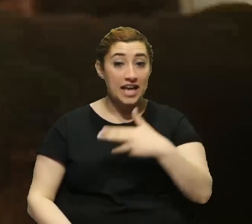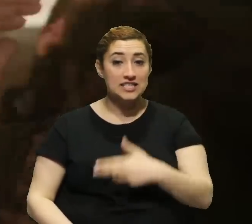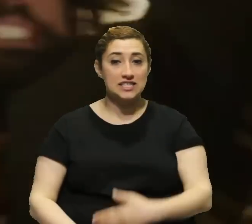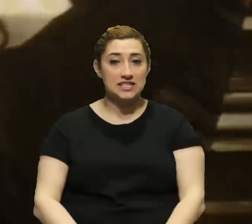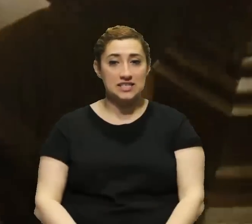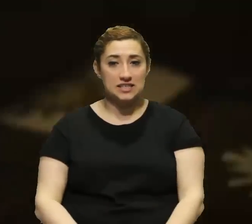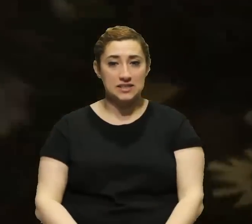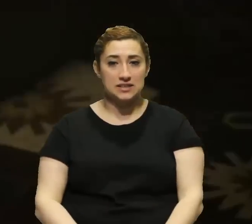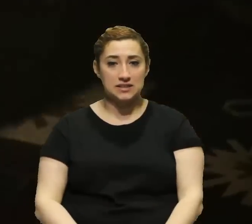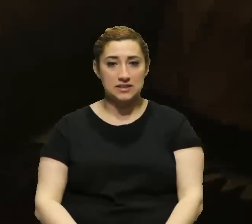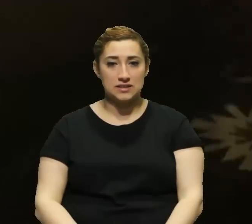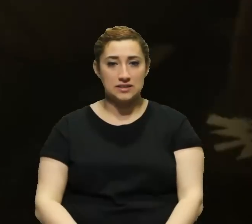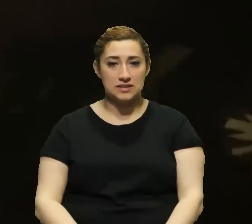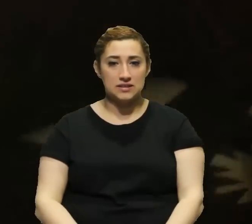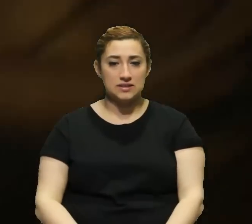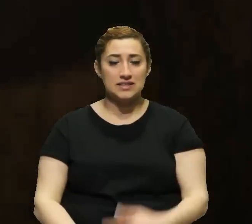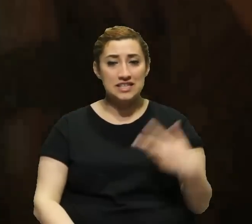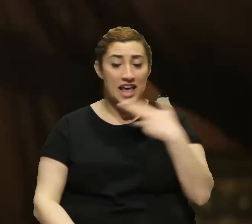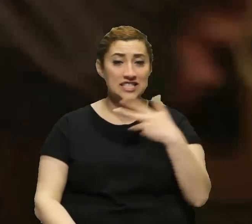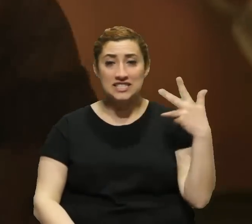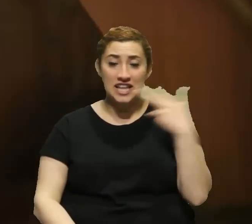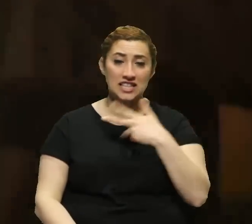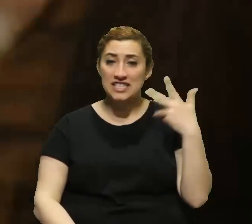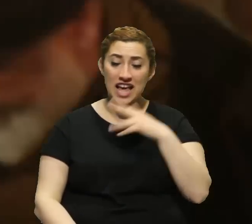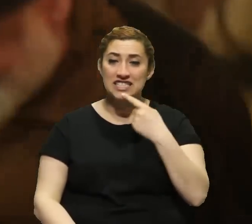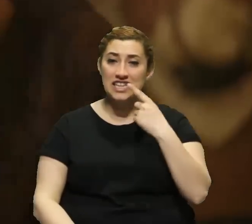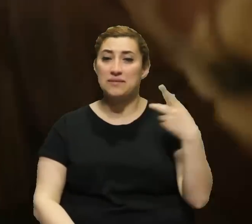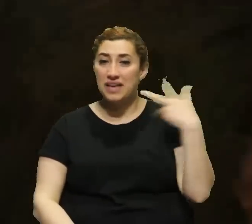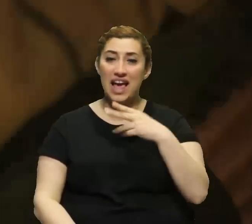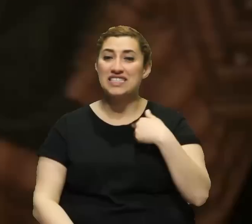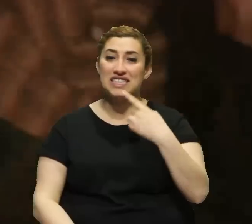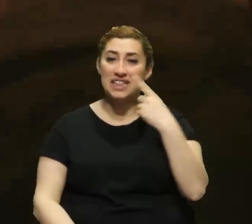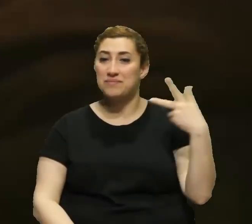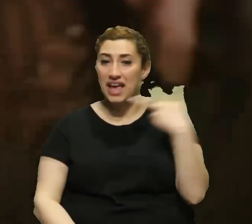Kes, kes, kes! Kes dedim, kes dedim ulan kes!